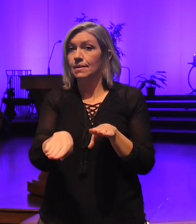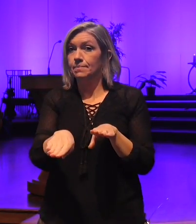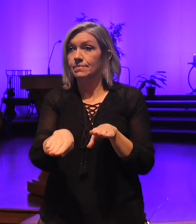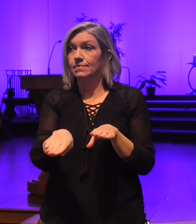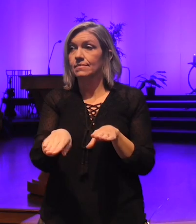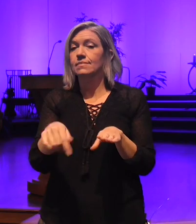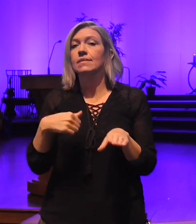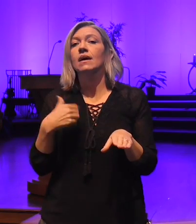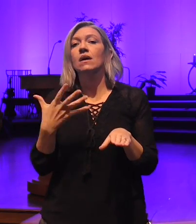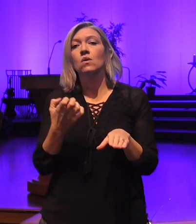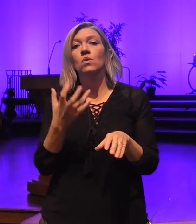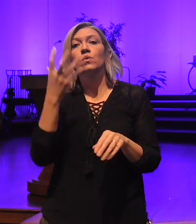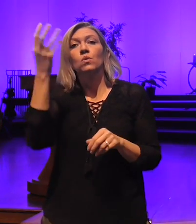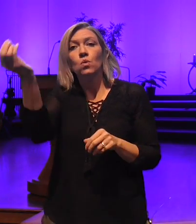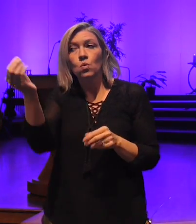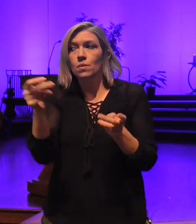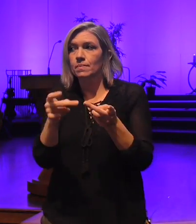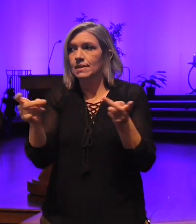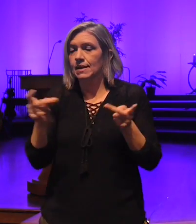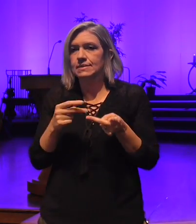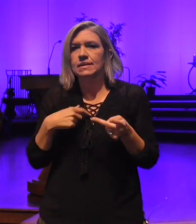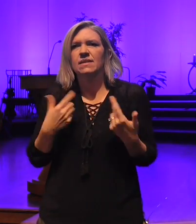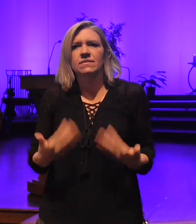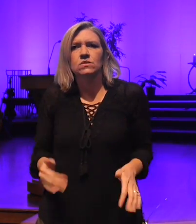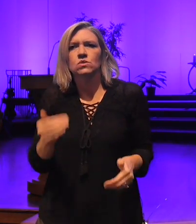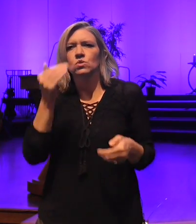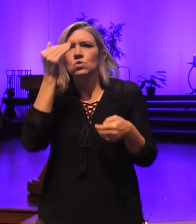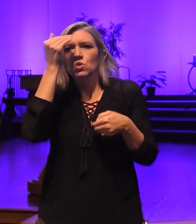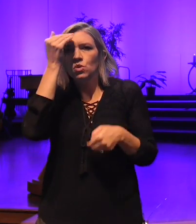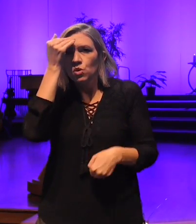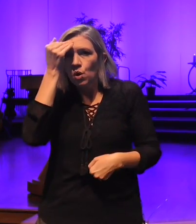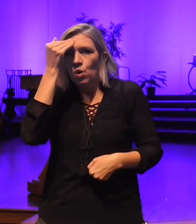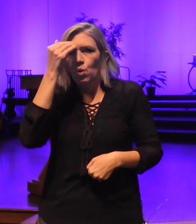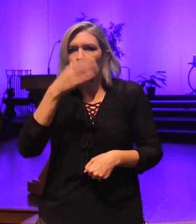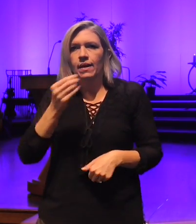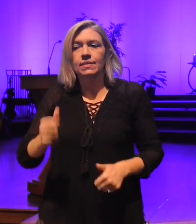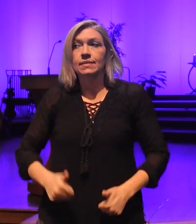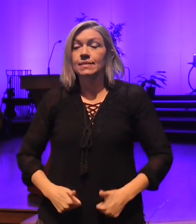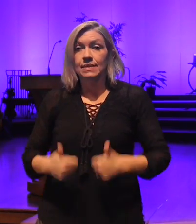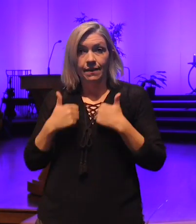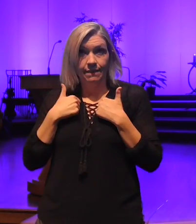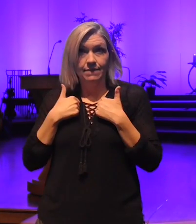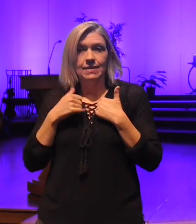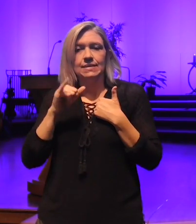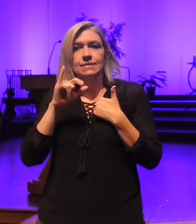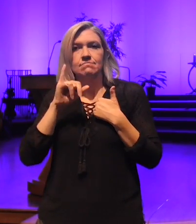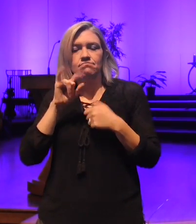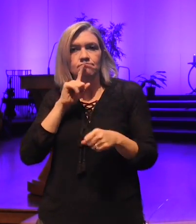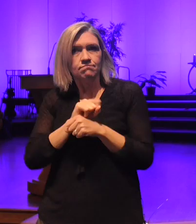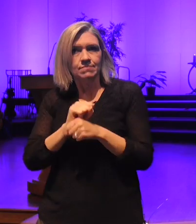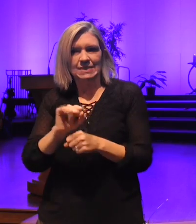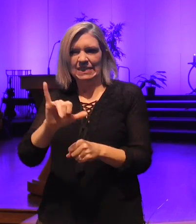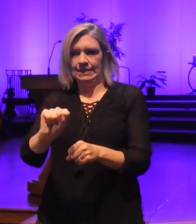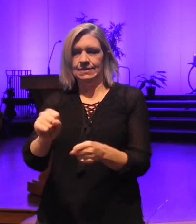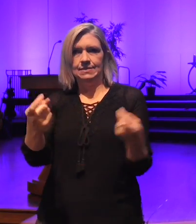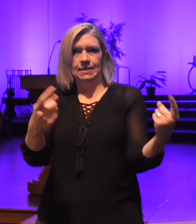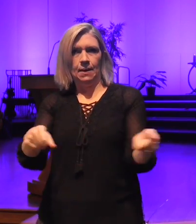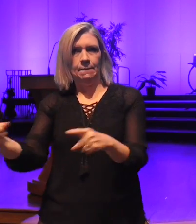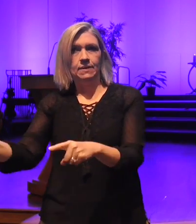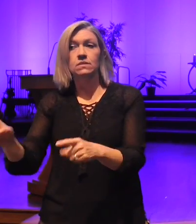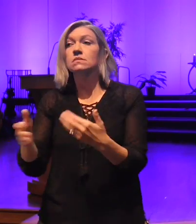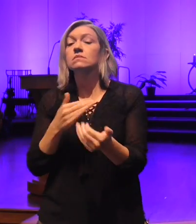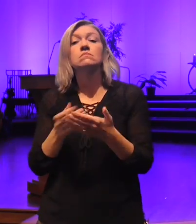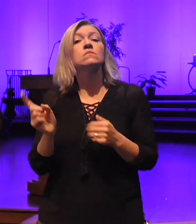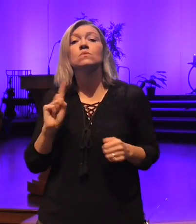ir al lugar donde estoy sabiendo y viviendo que está sucediendo, no importa dónde esté, no importa las